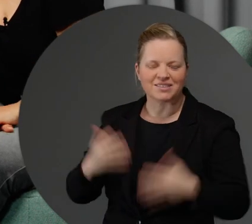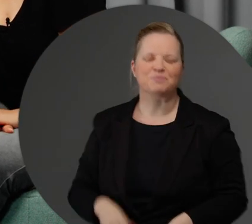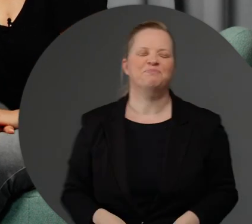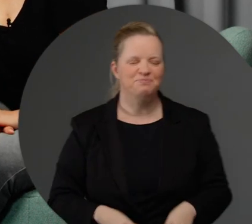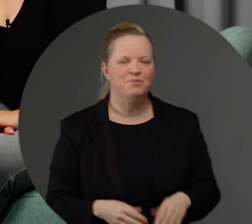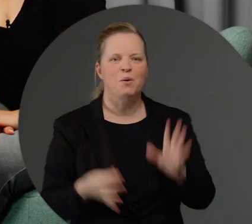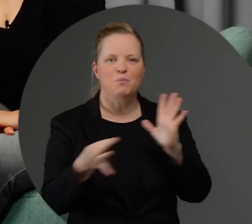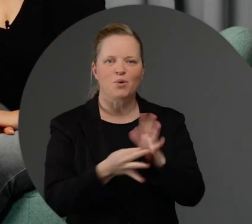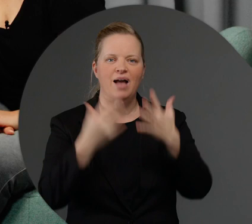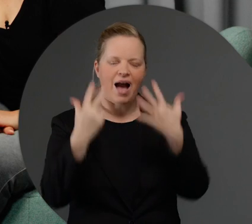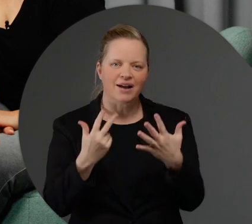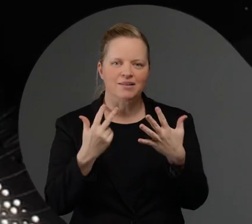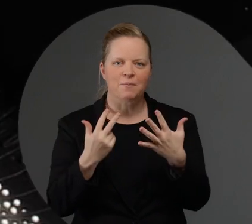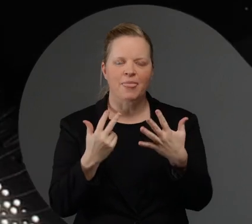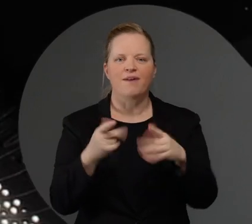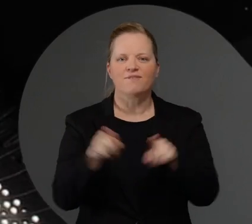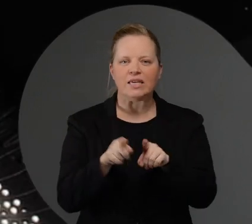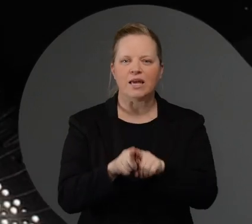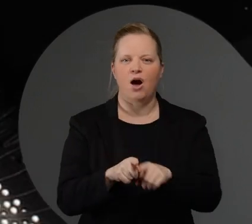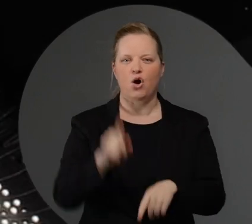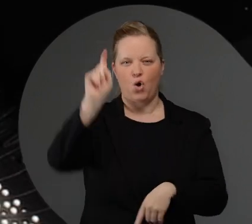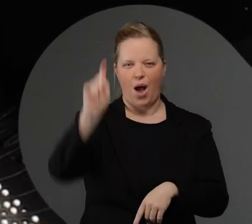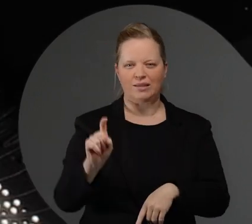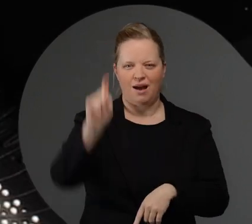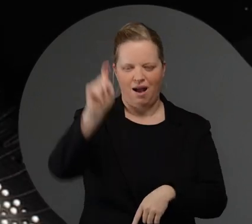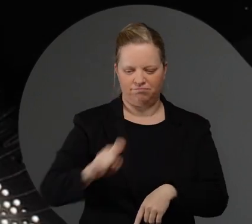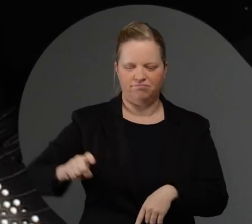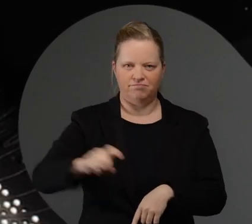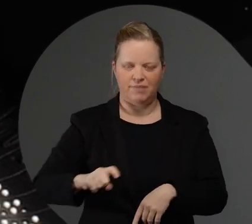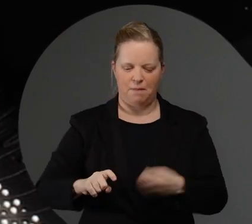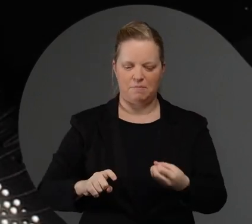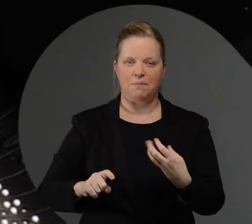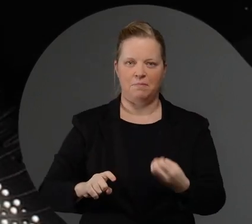Punkt acht, einerseits hüpft der Cursor - besteht aus Punkt sieben und acht, da hüpft der Cursor, wenn er blinkt.